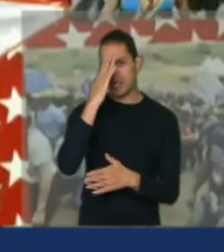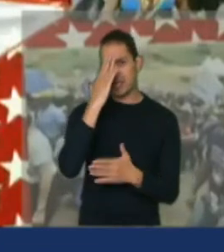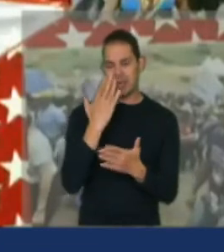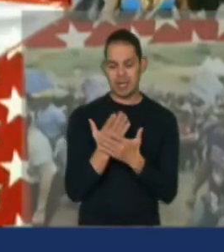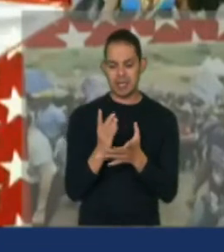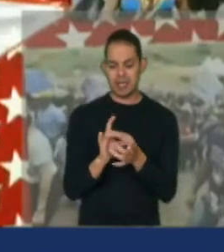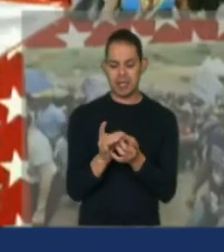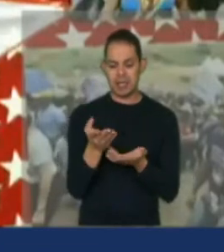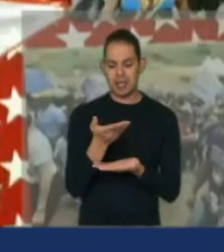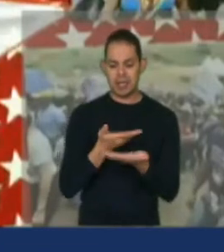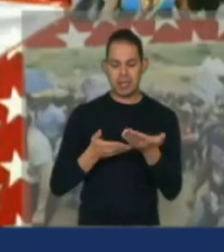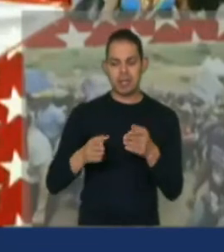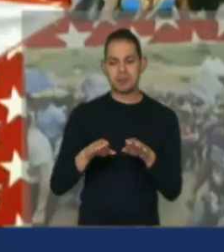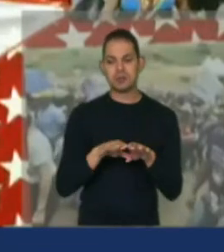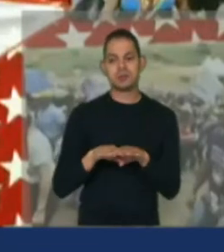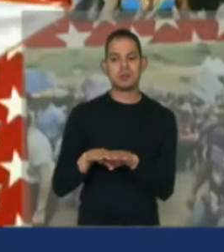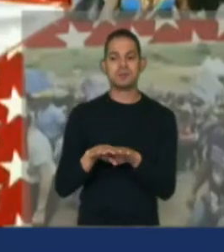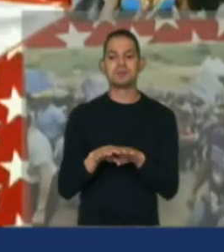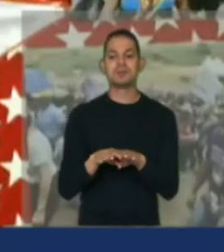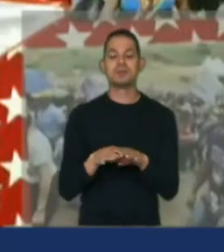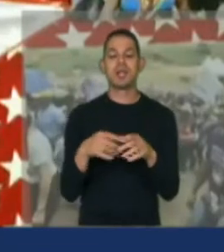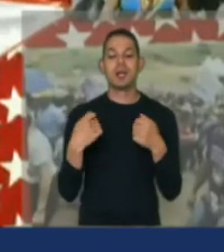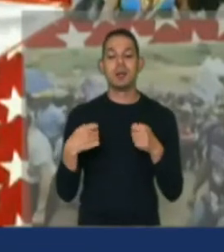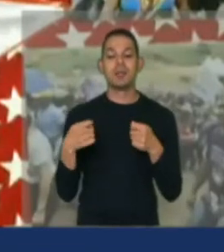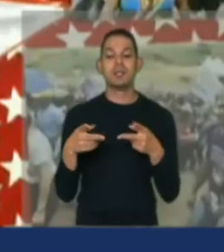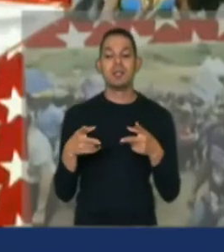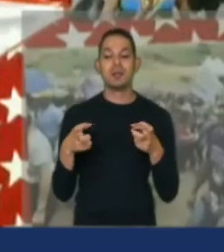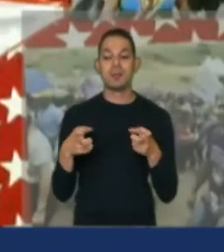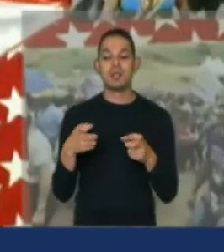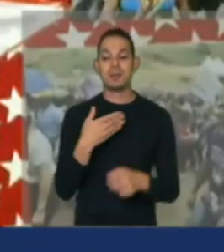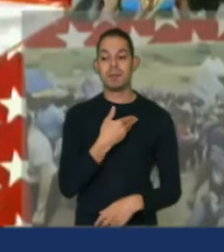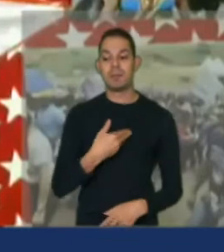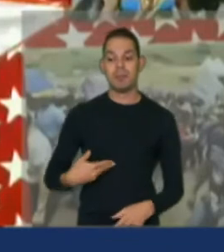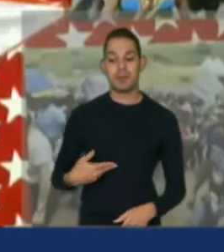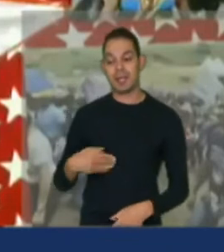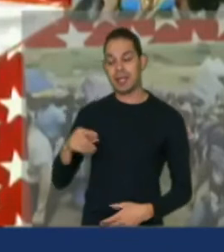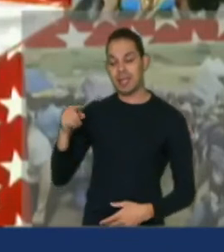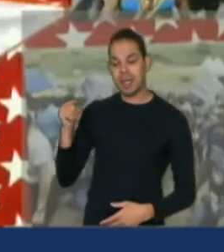ACREDITA NA DEMOCRACIA VEJA QUE ESSE GOVERNO ESTÁ NO CAMINHO ERRADO. O BRASIL NÃO